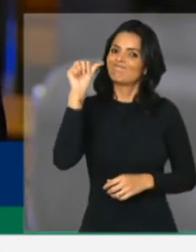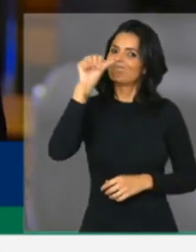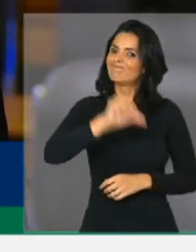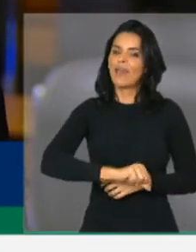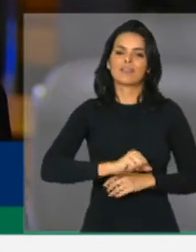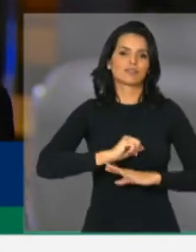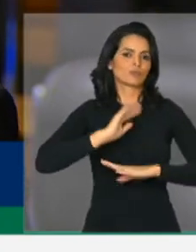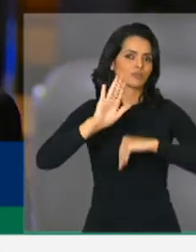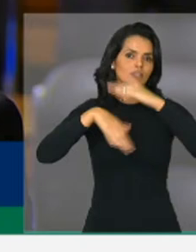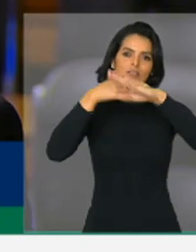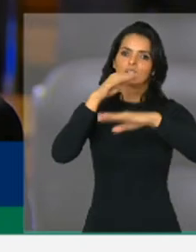NÃO VÃO PRECISAR PAGAR PORQUE VÃO COMEÇAR A PAGAR A